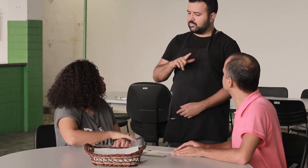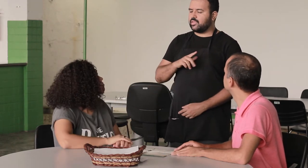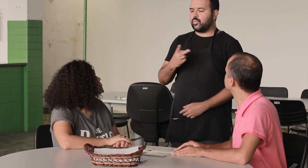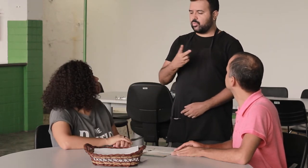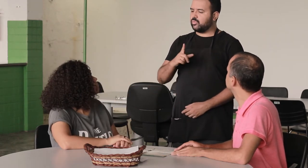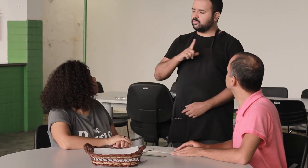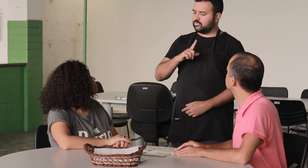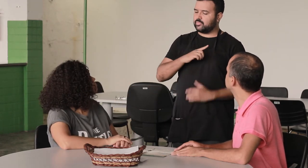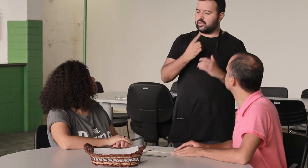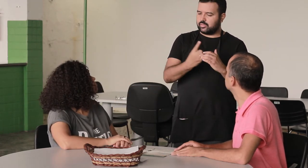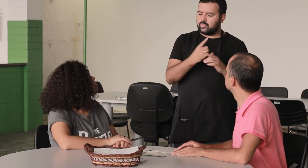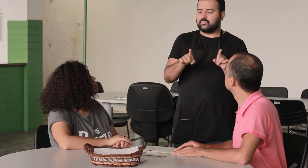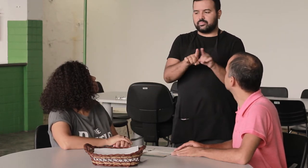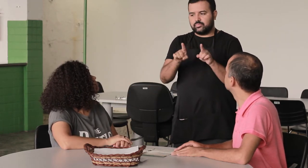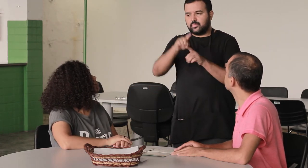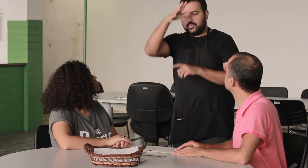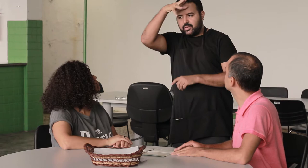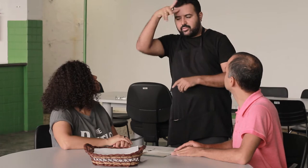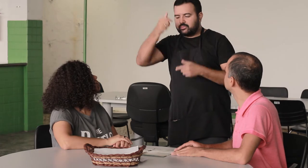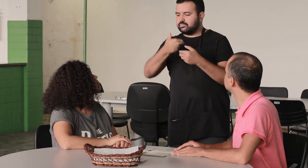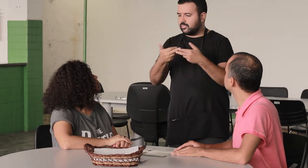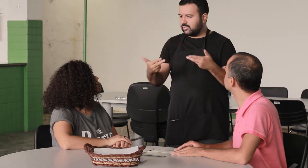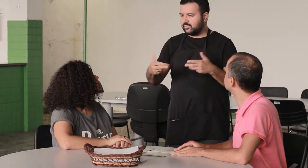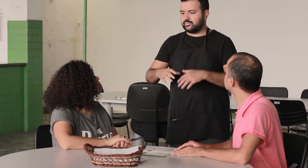Tem os dois, tem o suco e os refrigerantes